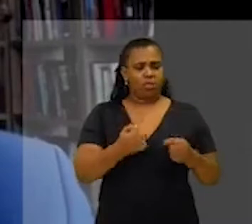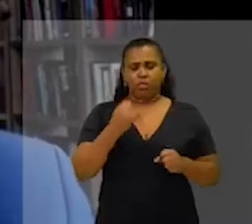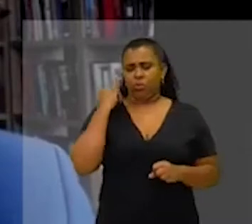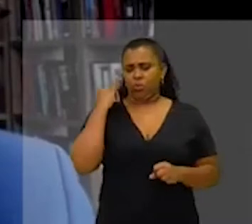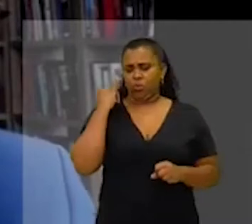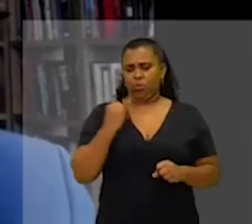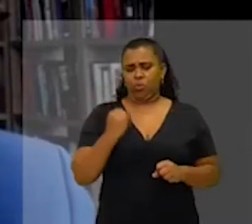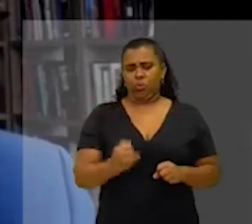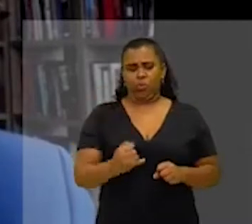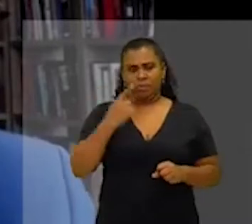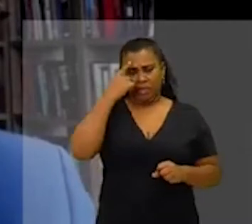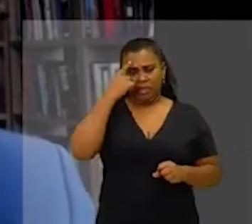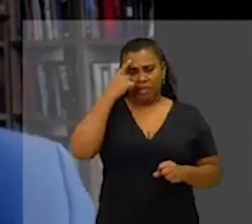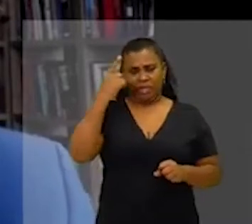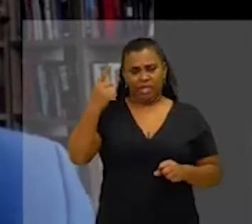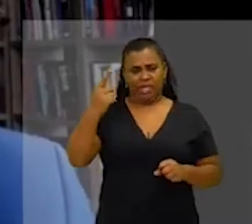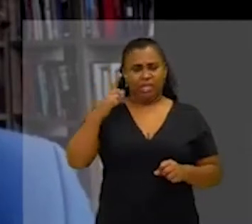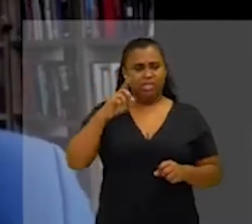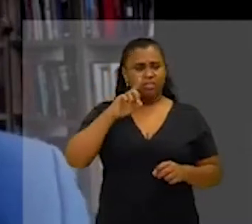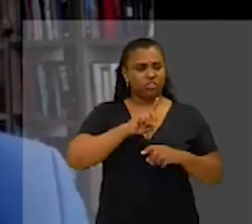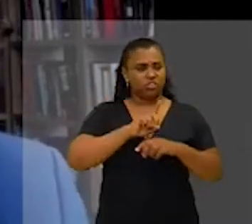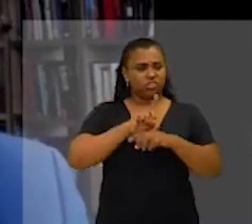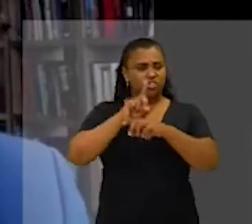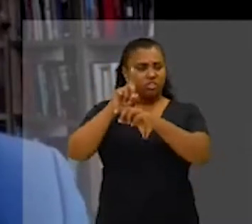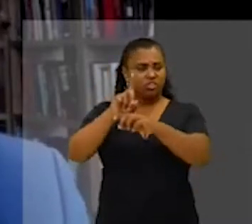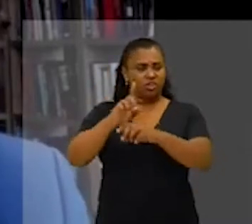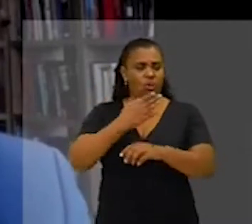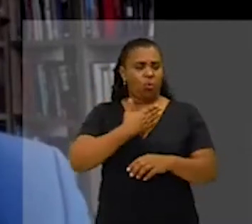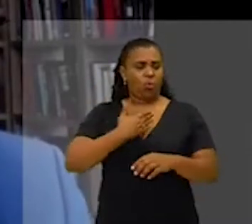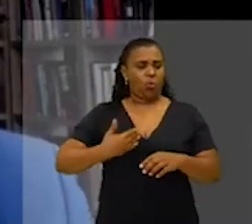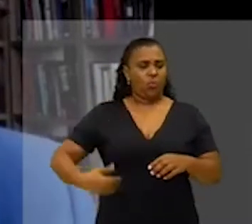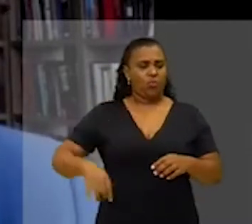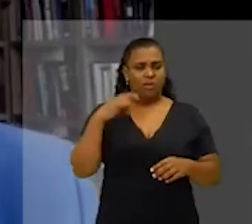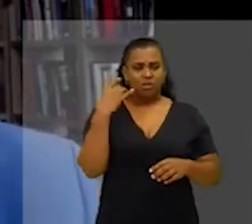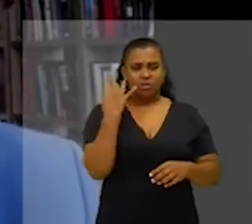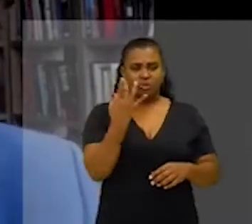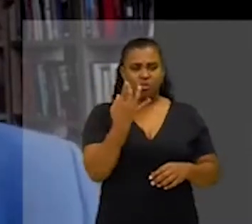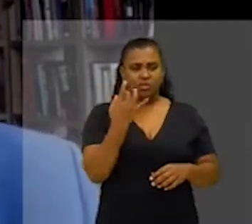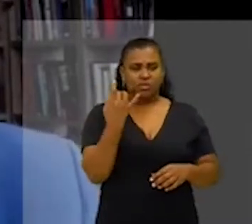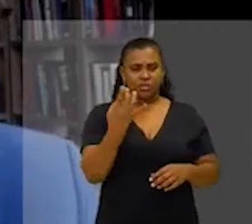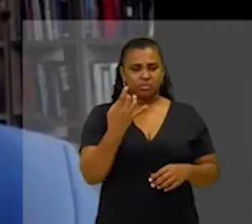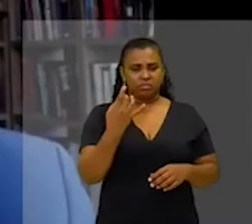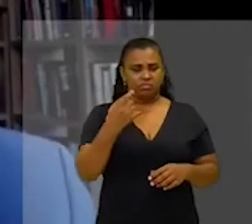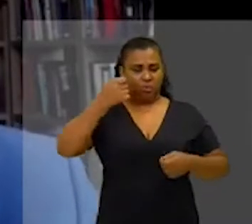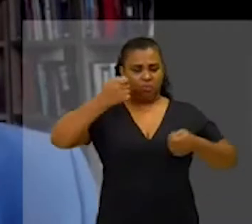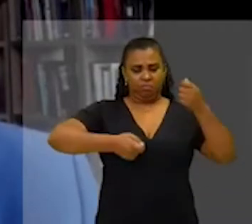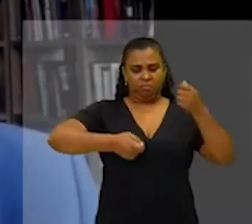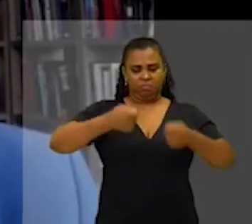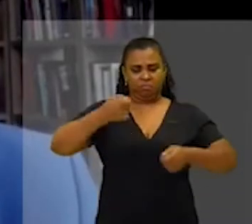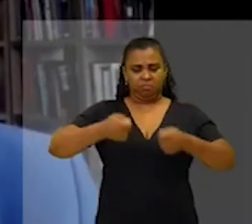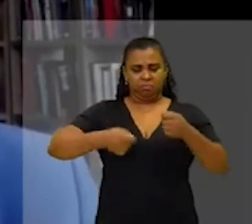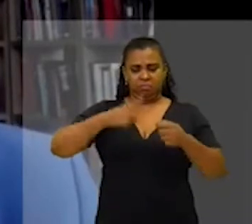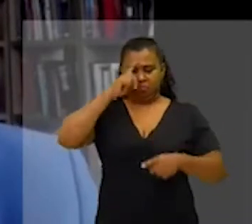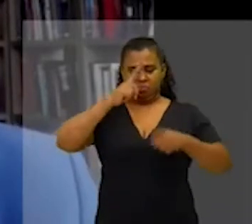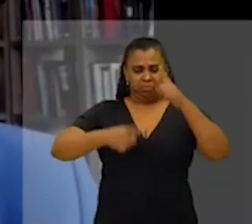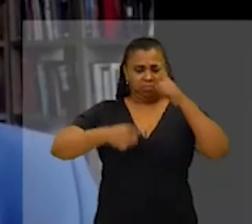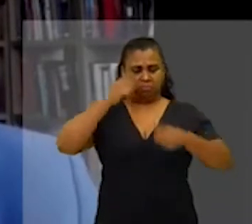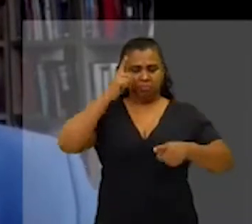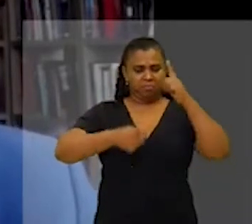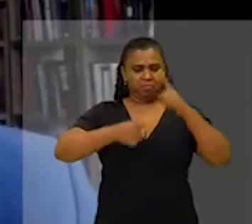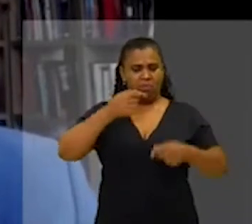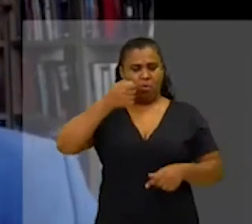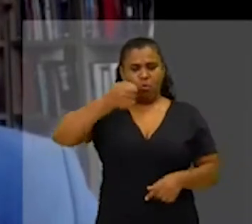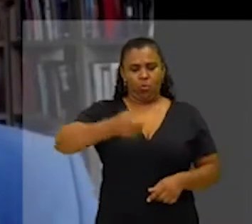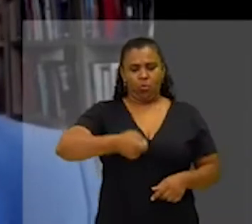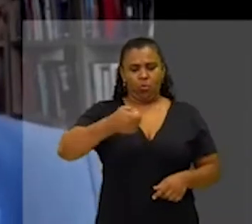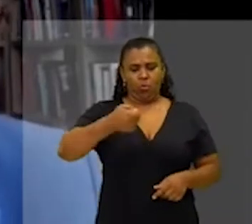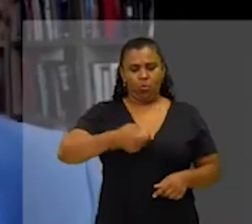governo sobre pessoais que levam as sociedades ao autoritarismo out e a estas decisões autoritárias